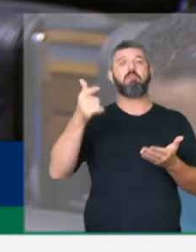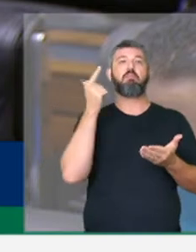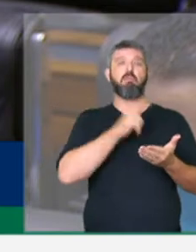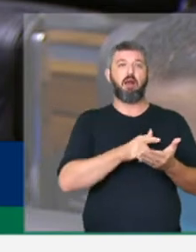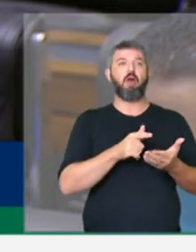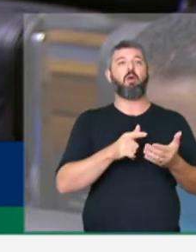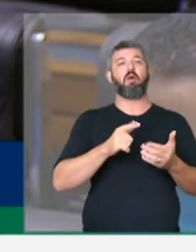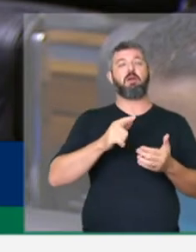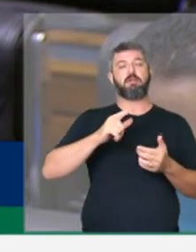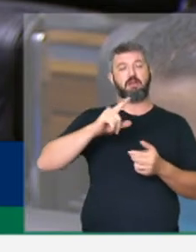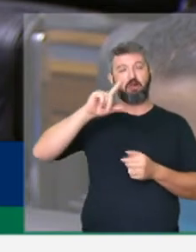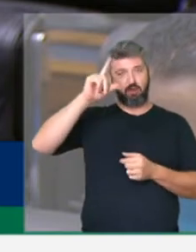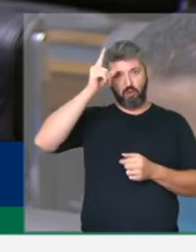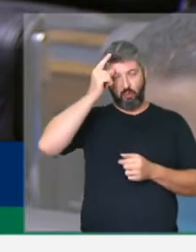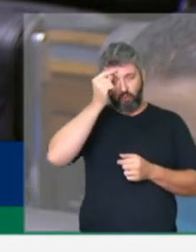FONTANA E... ESSES FUNDOS JÁ ESTÃO EXTINTOS DESDE A